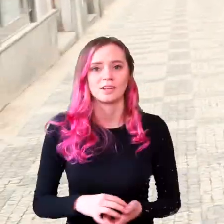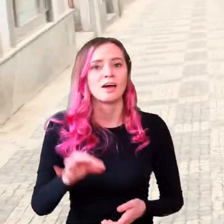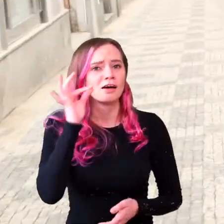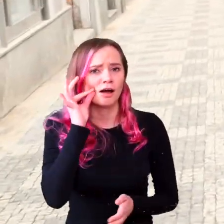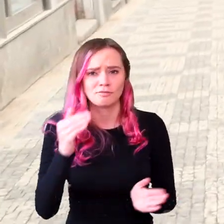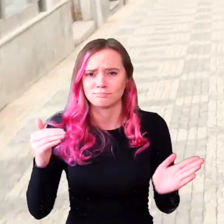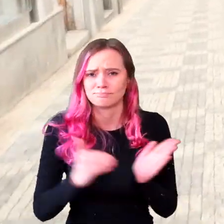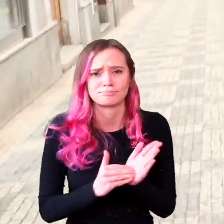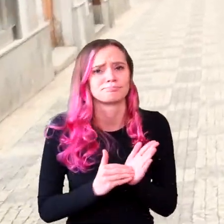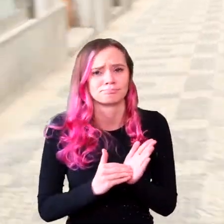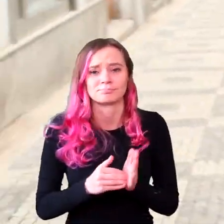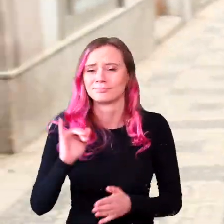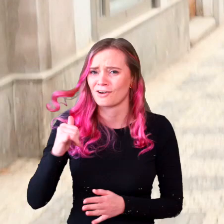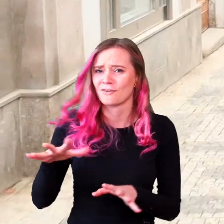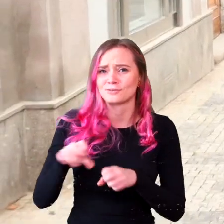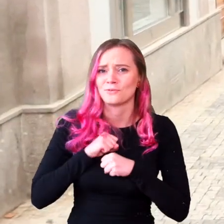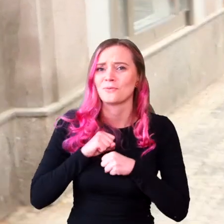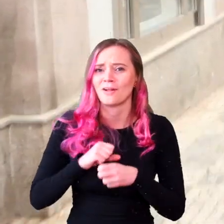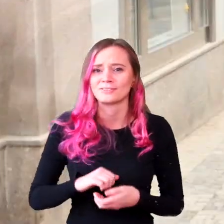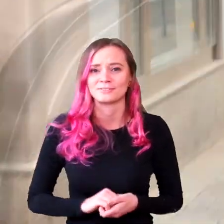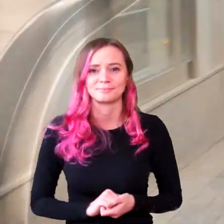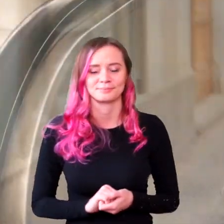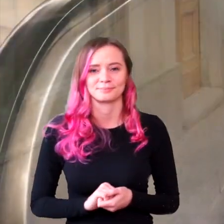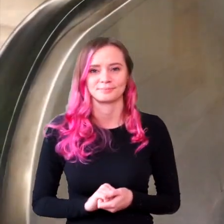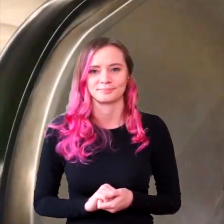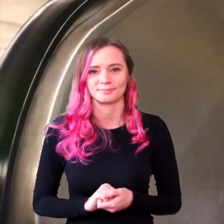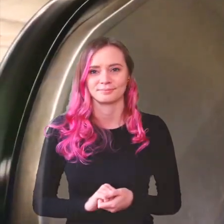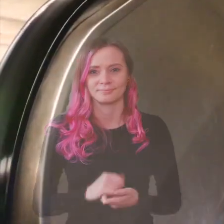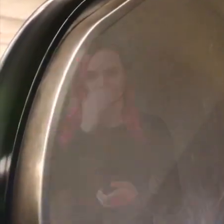Měli bychom si dát nejdřív kafe! Tak s tím souhlasím, umíírám.